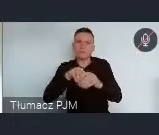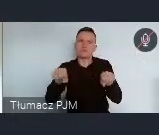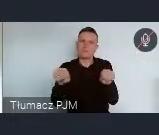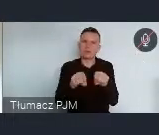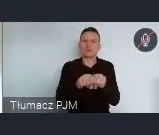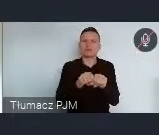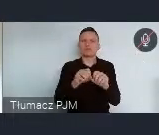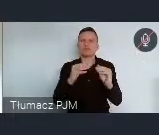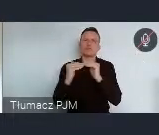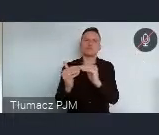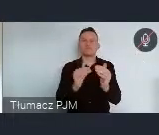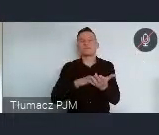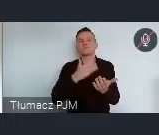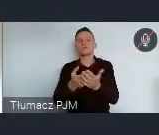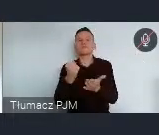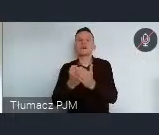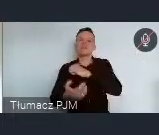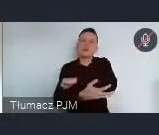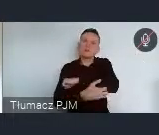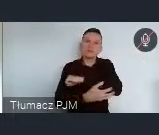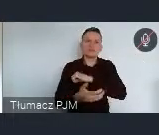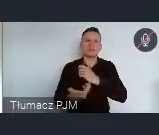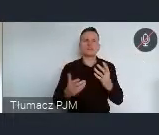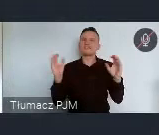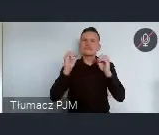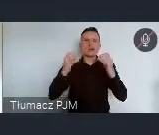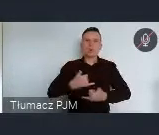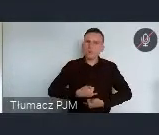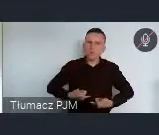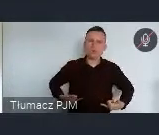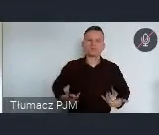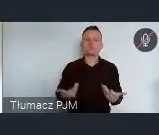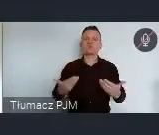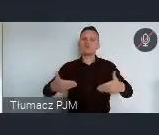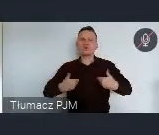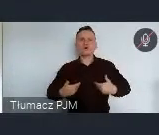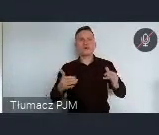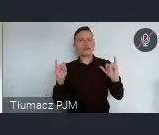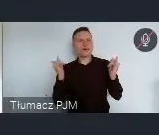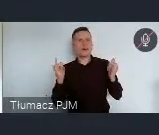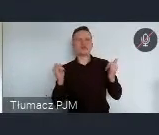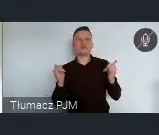przez zero głodu i dobre zdrowie,